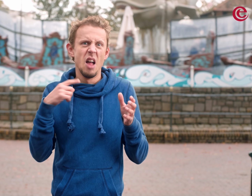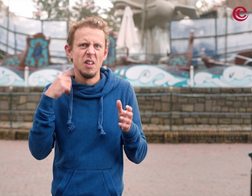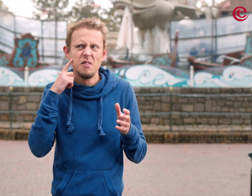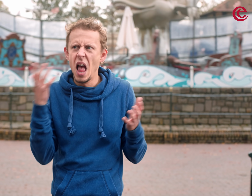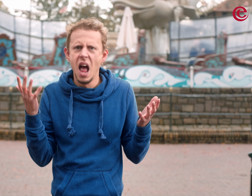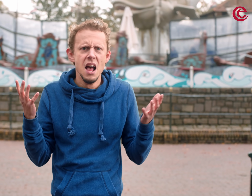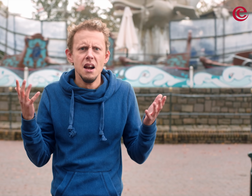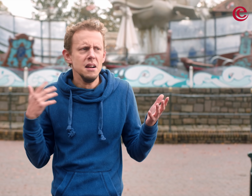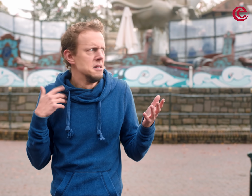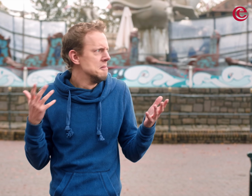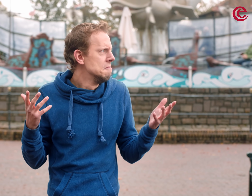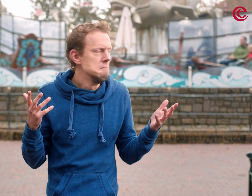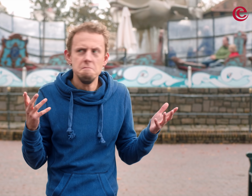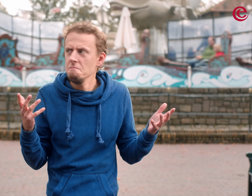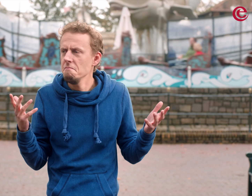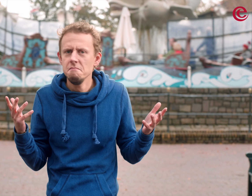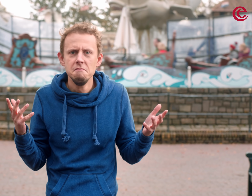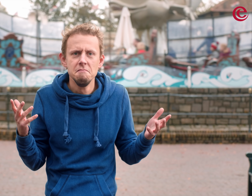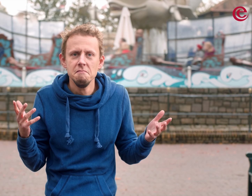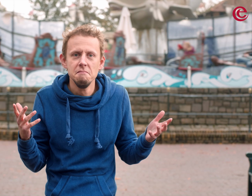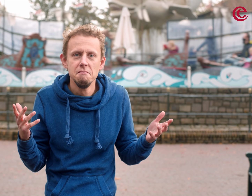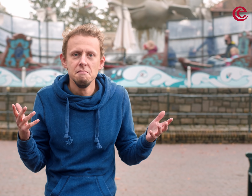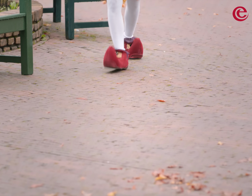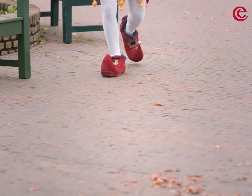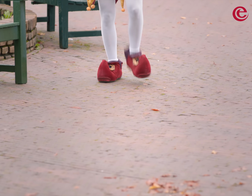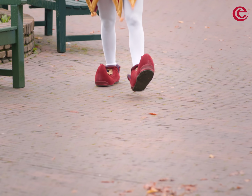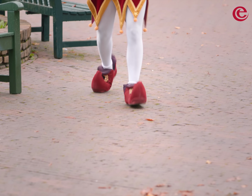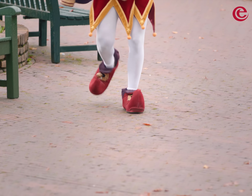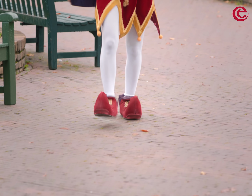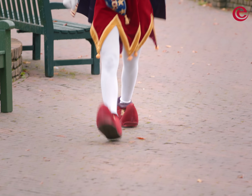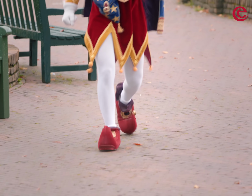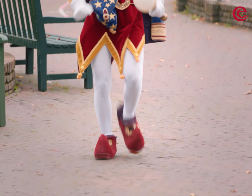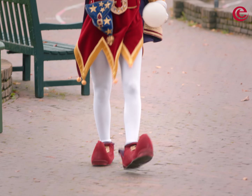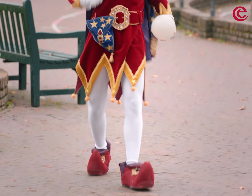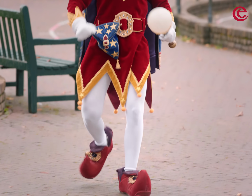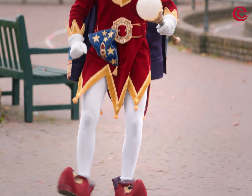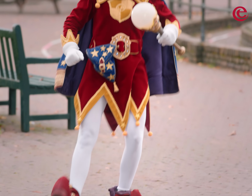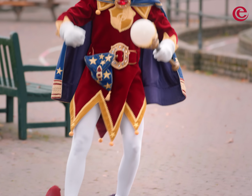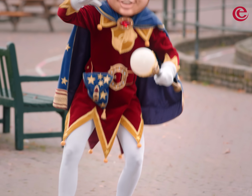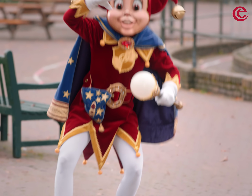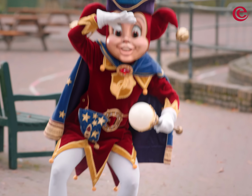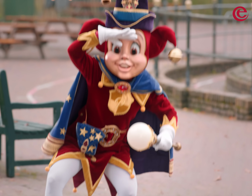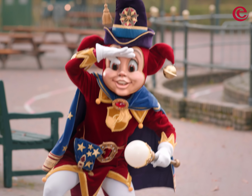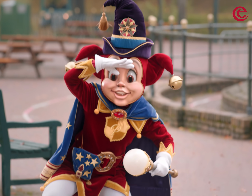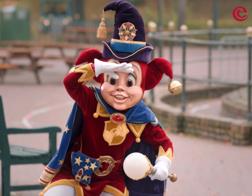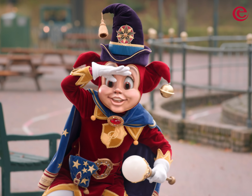Ik weet eigenlijk alleen niet precies waar. Dan verschijnt de bekende Efteling-bewoner Pardoes.